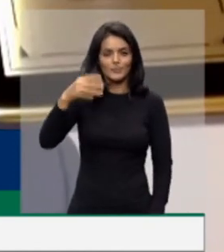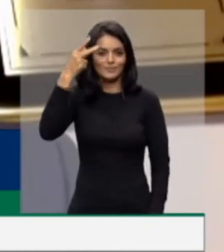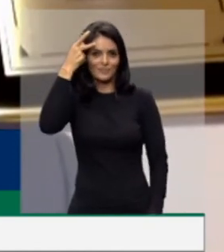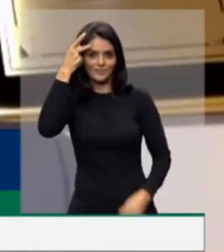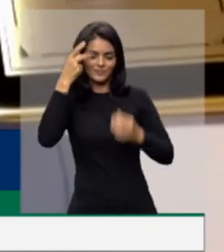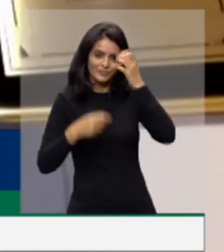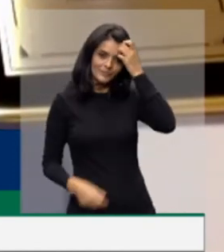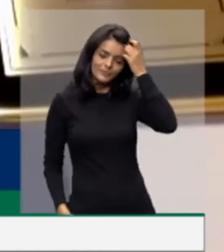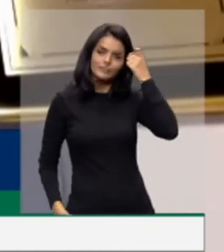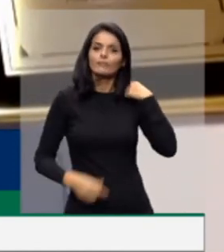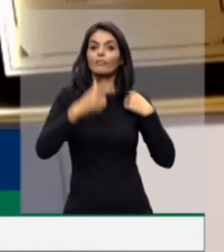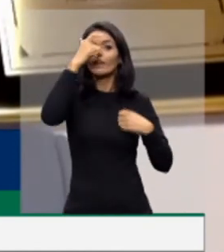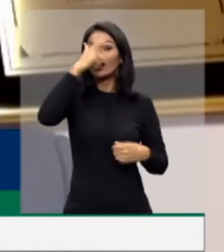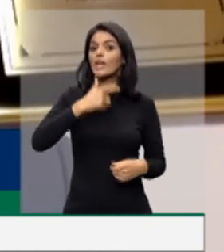CASAMENTO REALIZADO, E É UMA